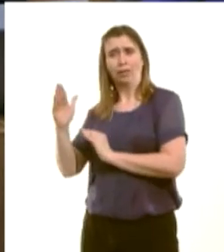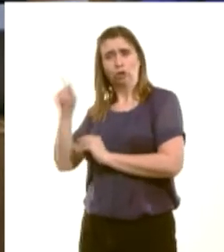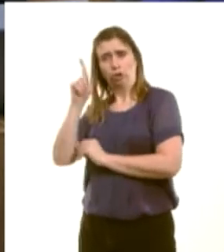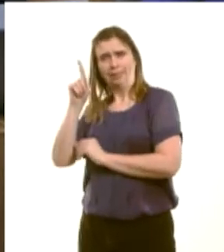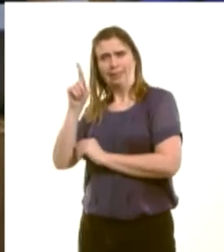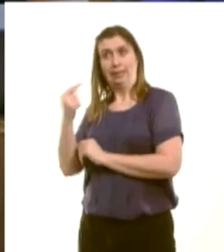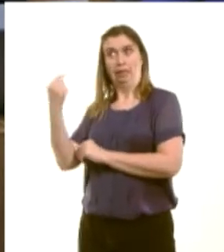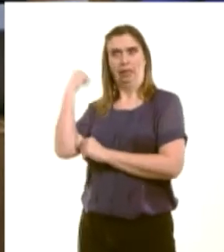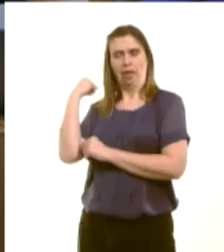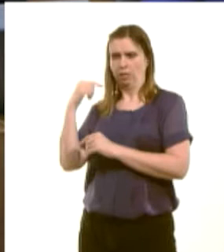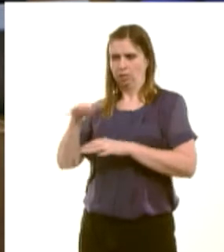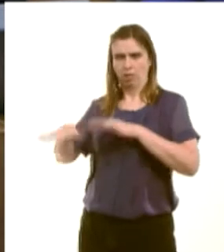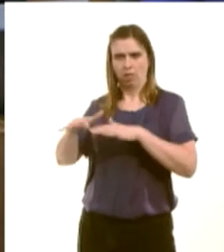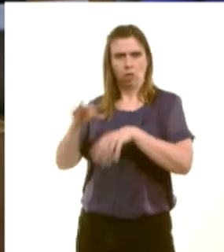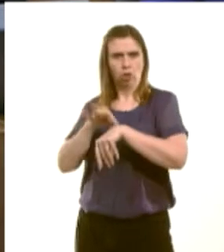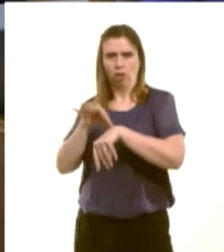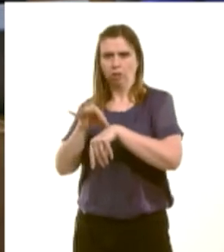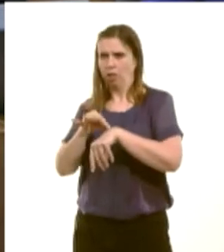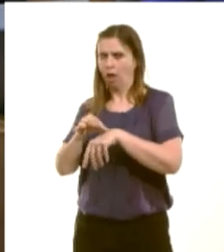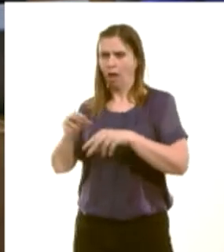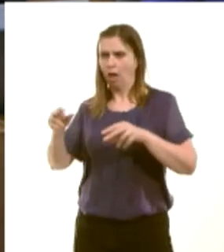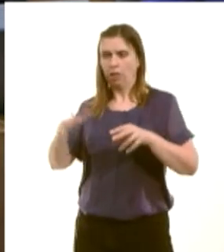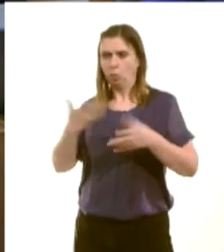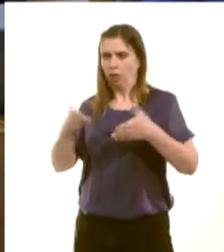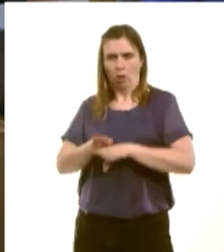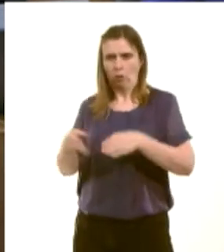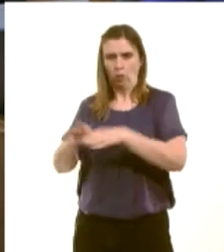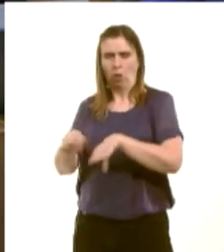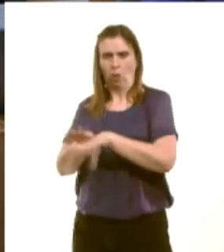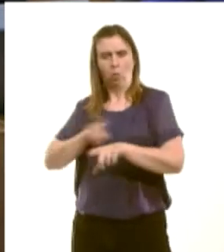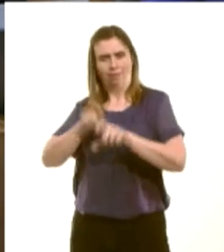doctoriaid yn cau a bod pobl wedyn yn ffeindio nad oes dim gyda nhw. Edrychwn ar enghreifftiau